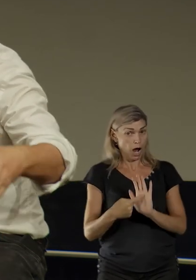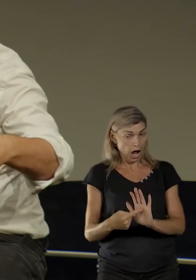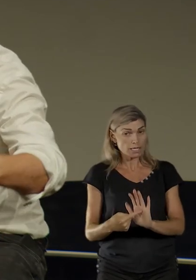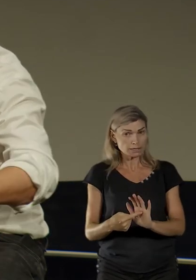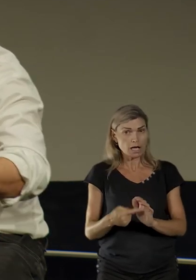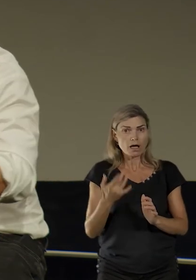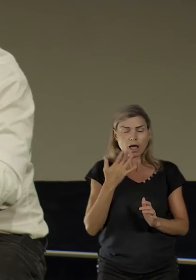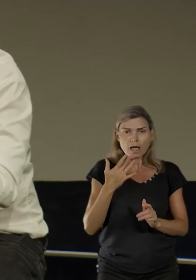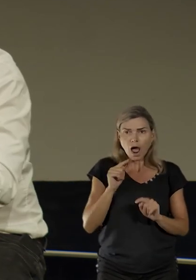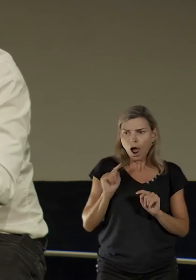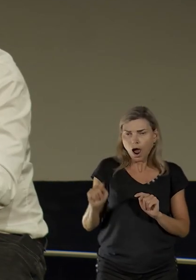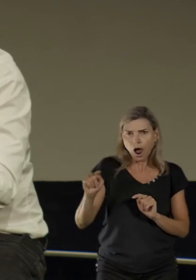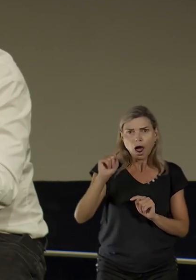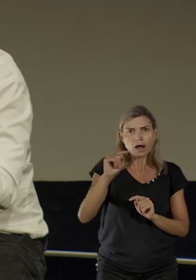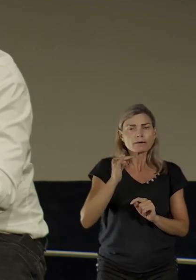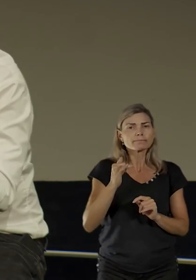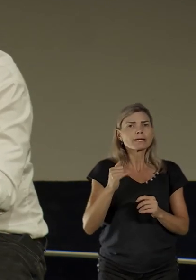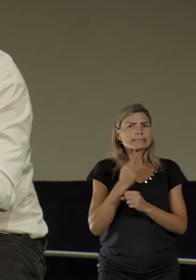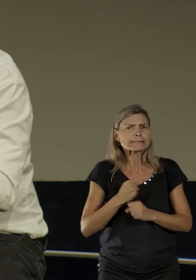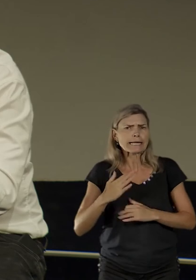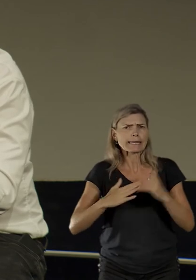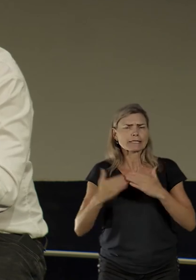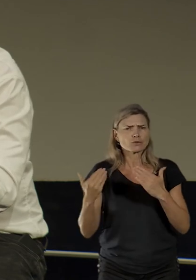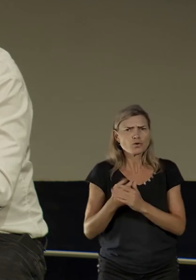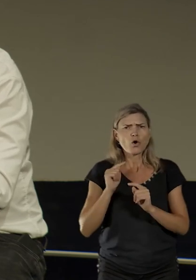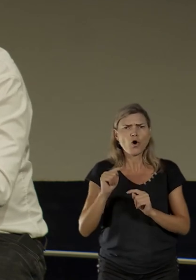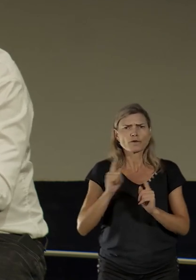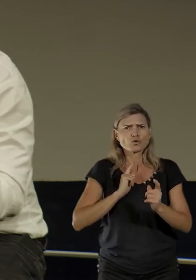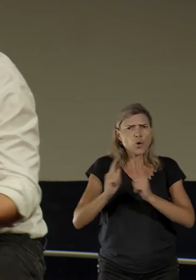jak se rozvíjí ta infrastruktura. To je hrozně zajímavé. Protože v tomhle městě se